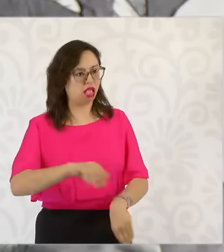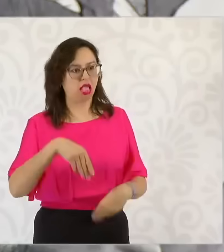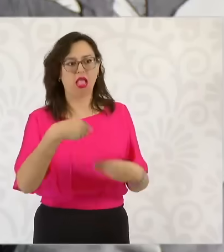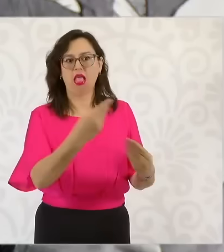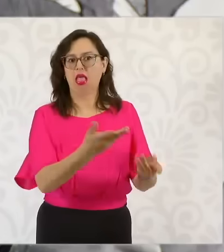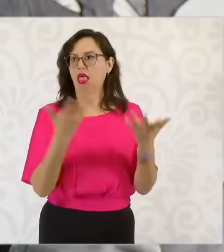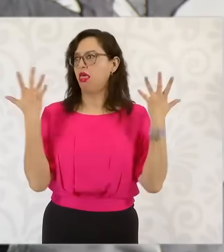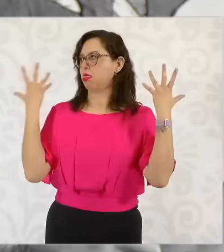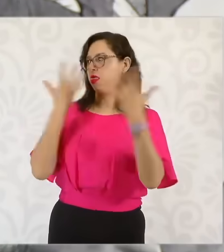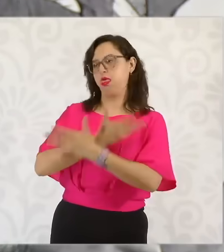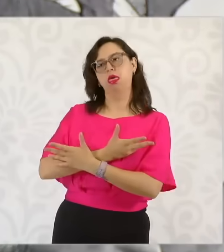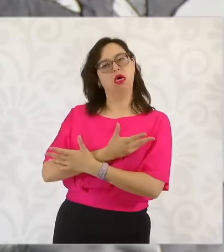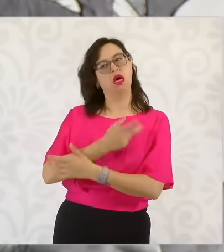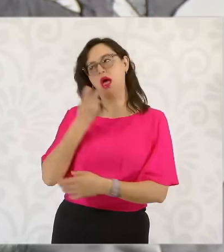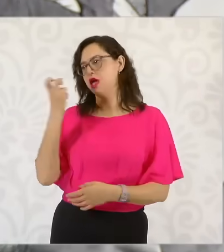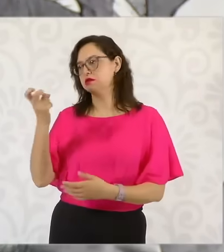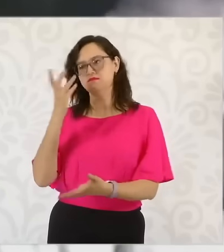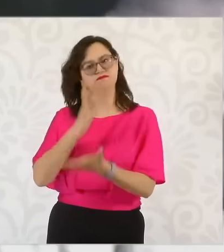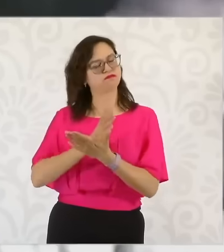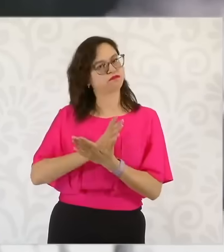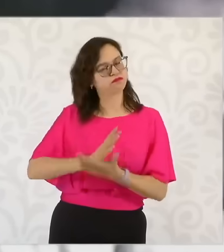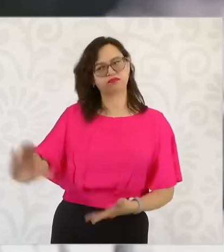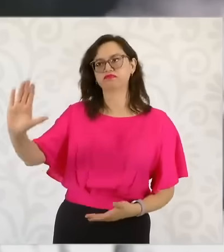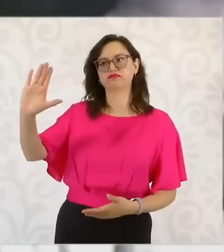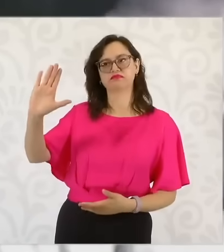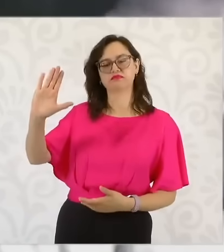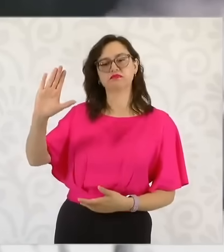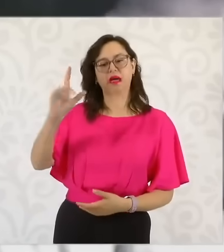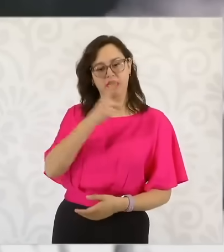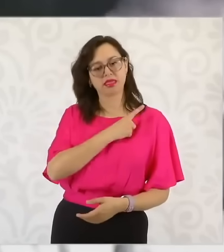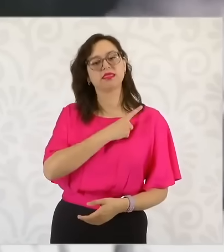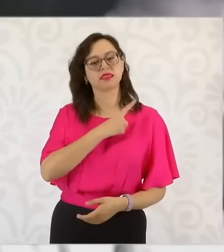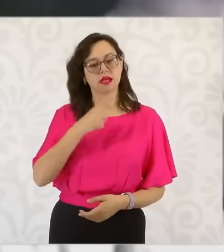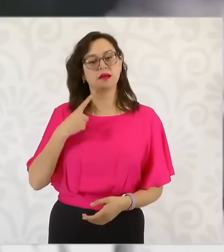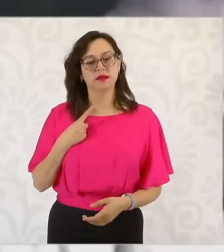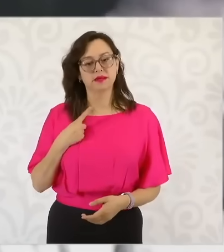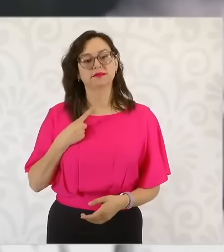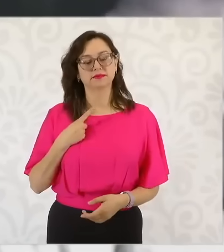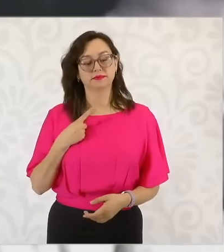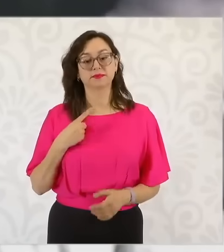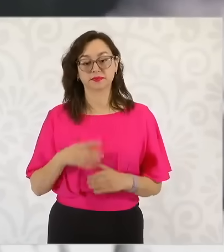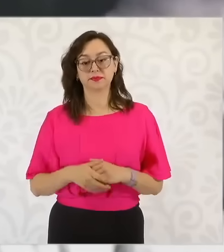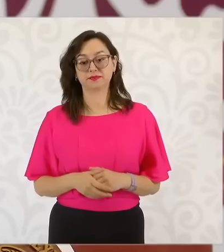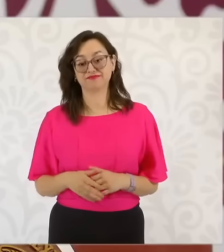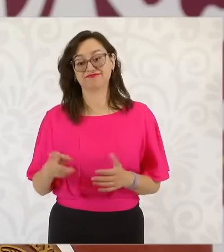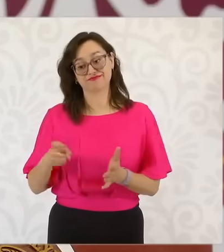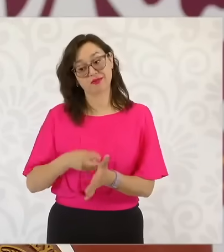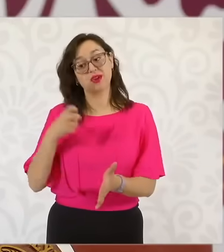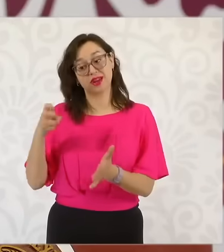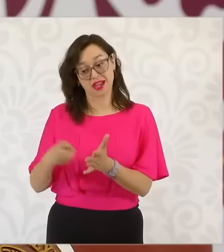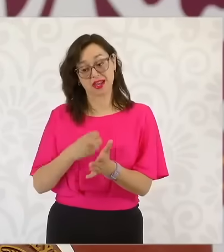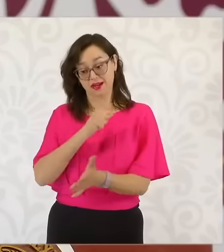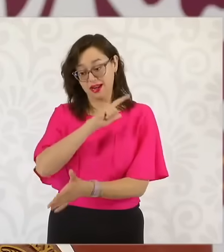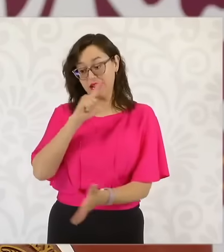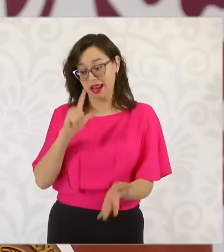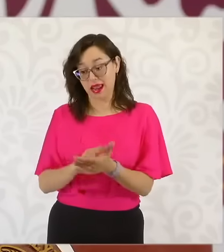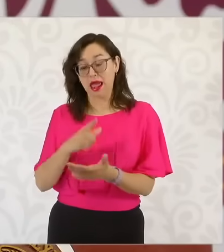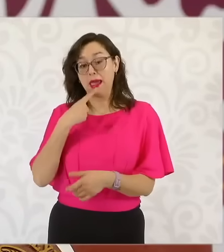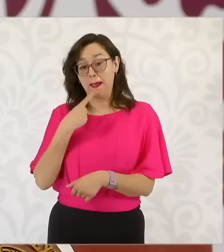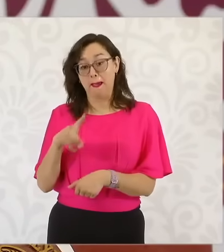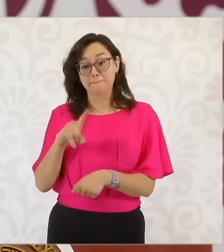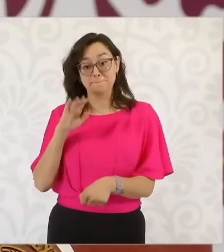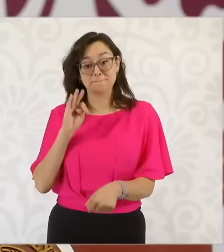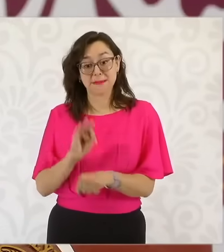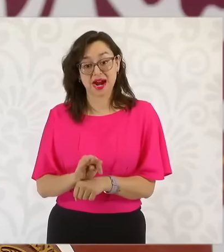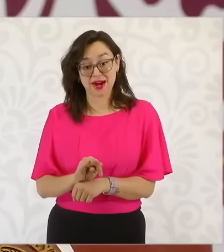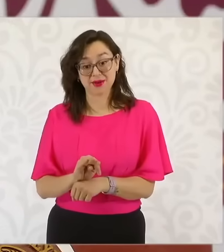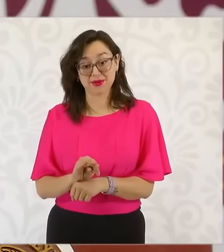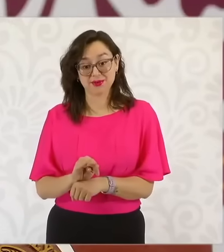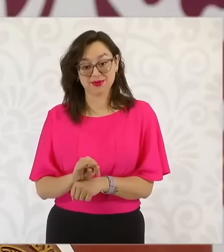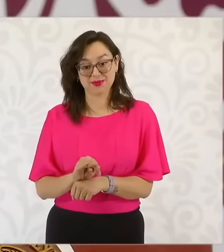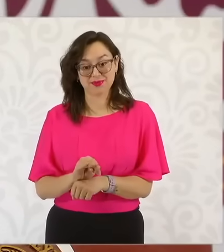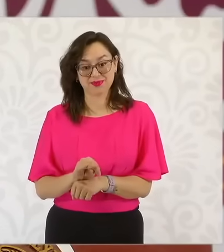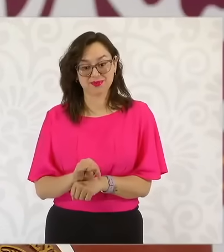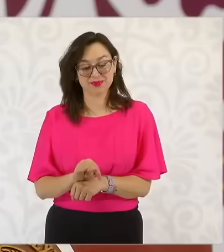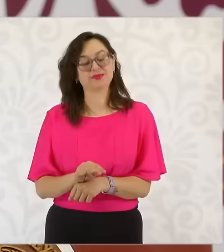lavado de dinero entonces habría que entrar a la ley de amparo ya cuando la presidenta acuerde que